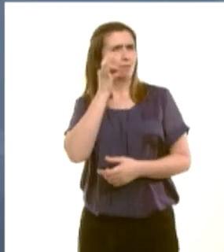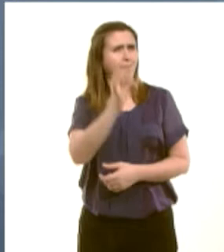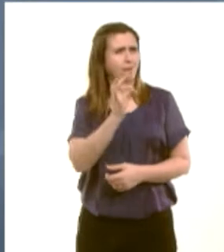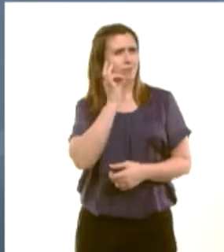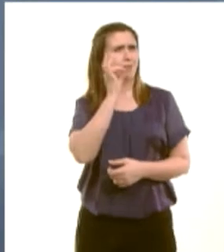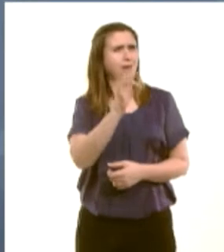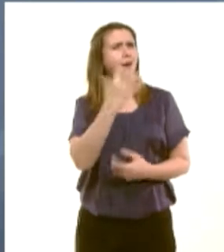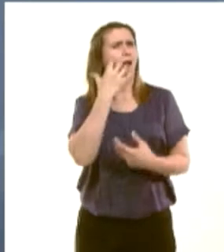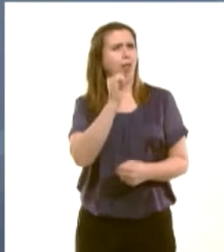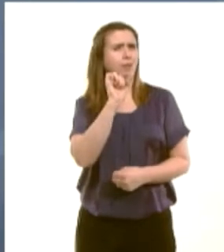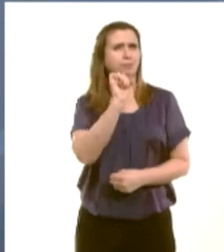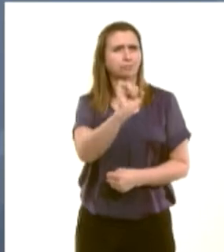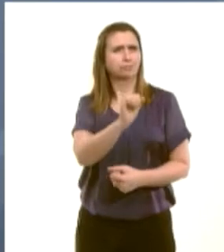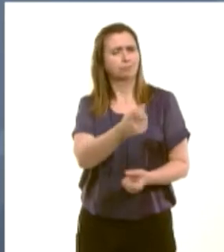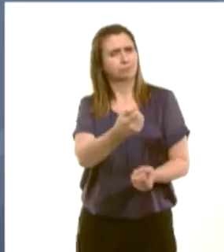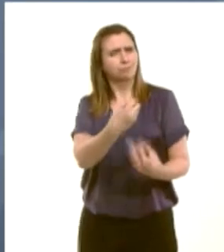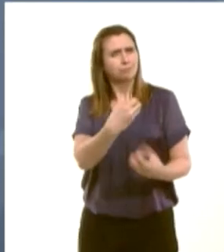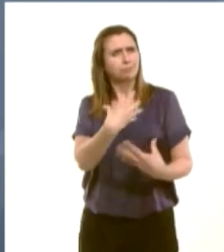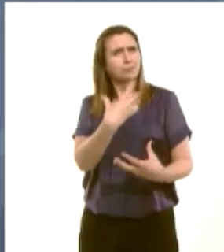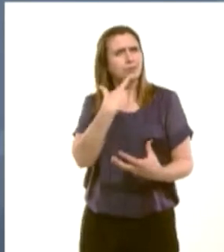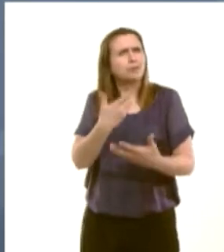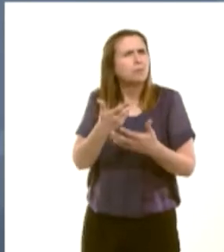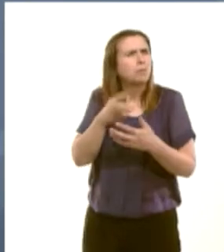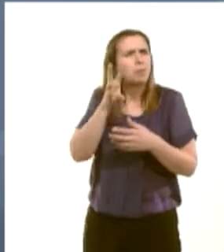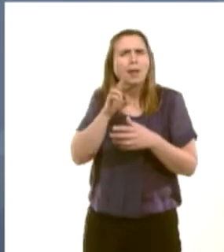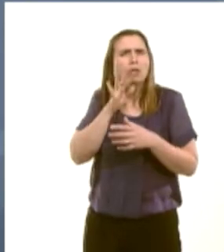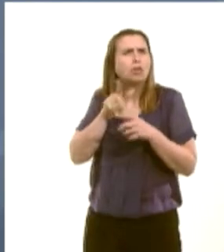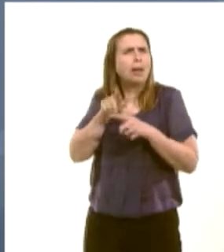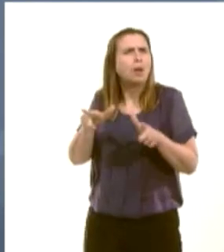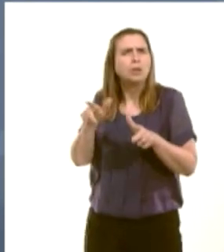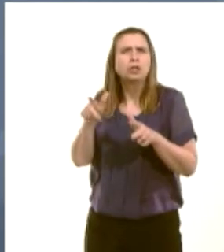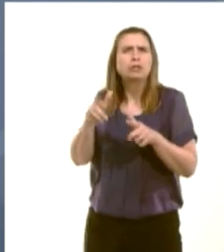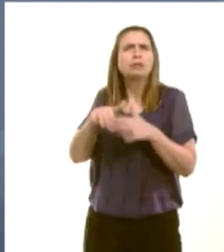Llawn, rych chi wedi dweud y dylai unrhyw gymorth iír iaith fod yn ymarferol yn y Bil